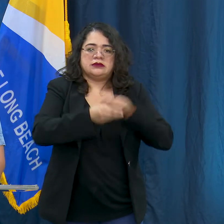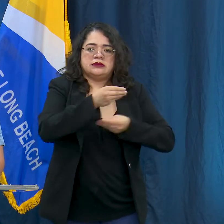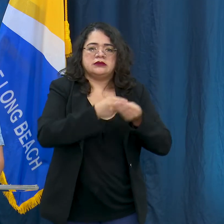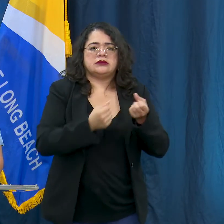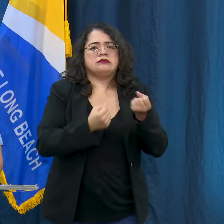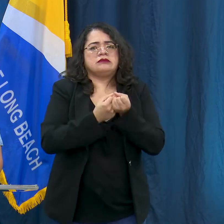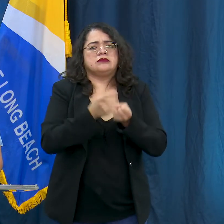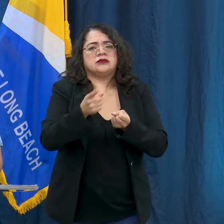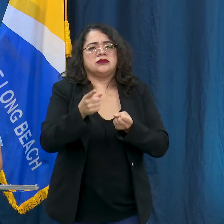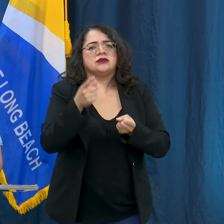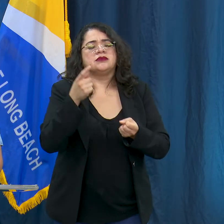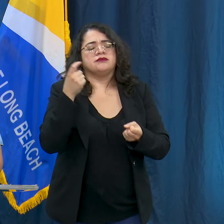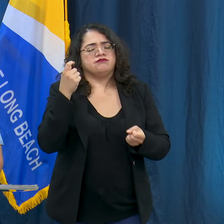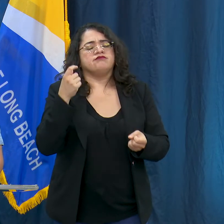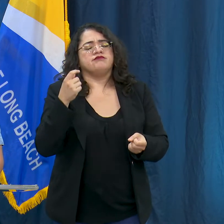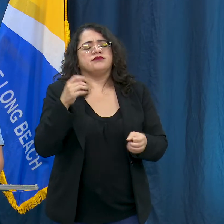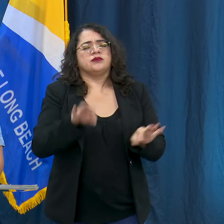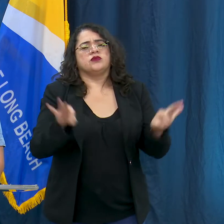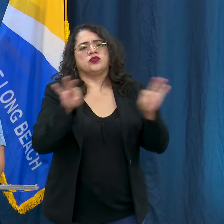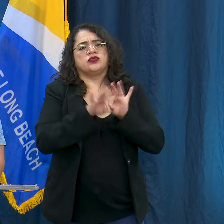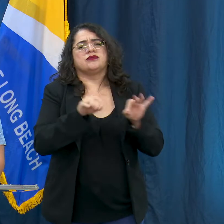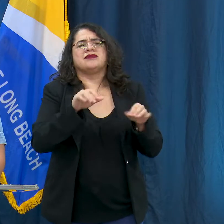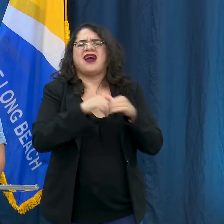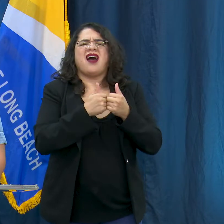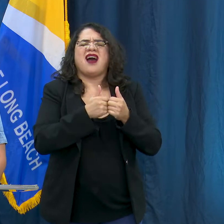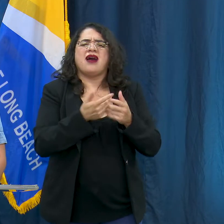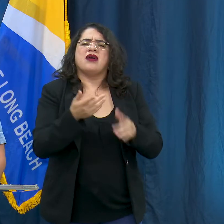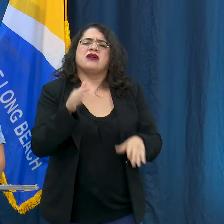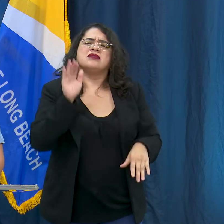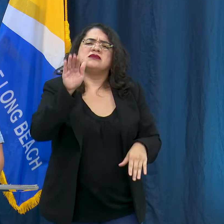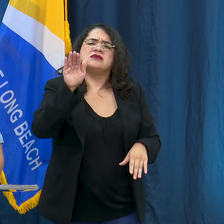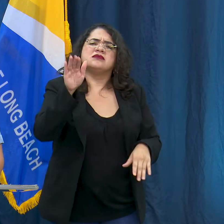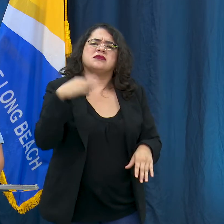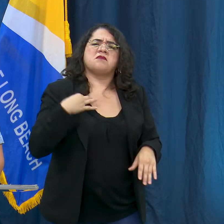ulta david o de que es las instrucciones también estan a lado de atras de la mole